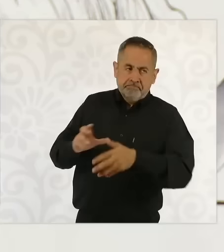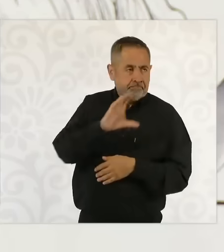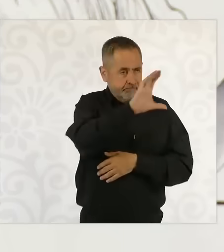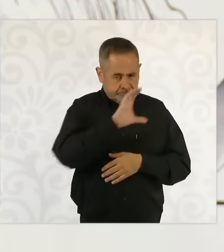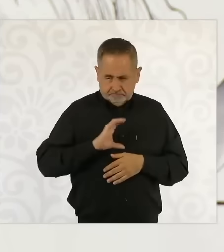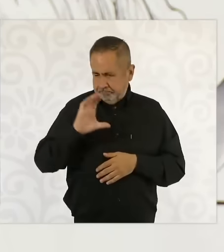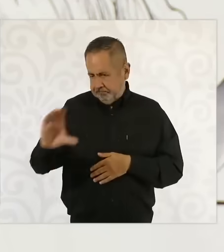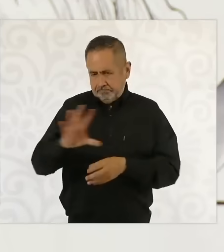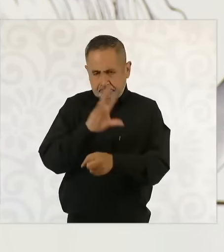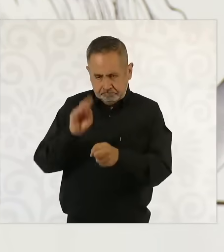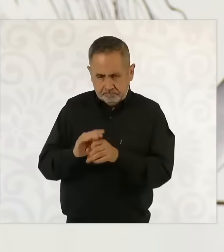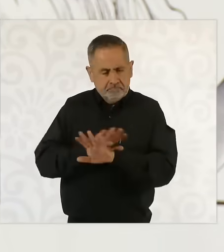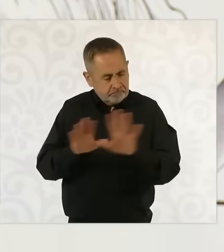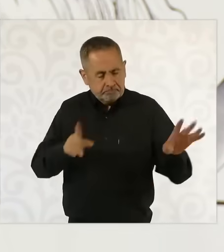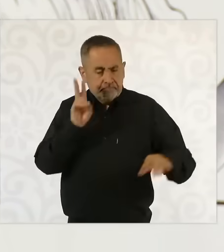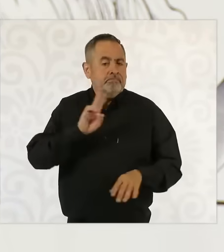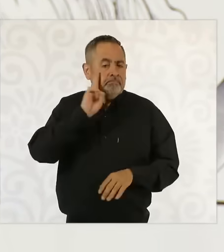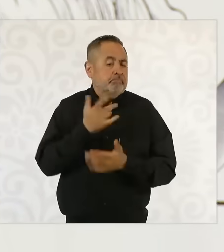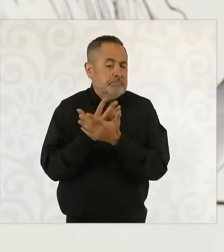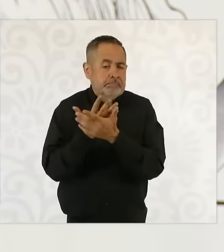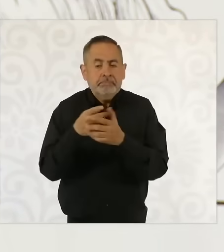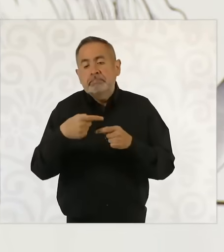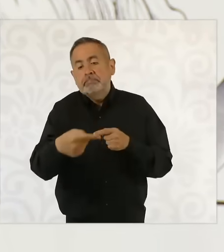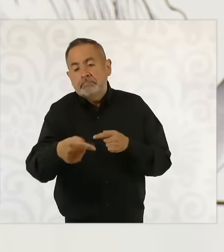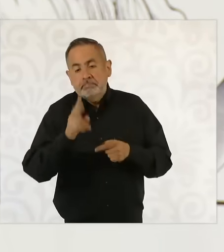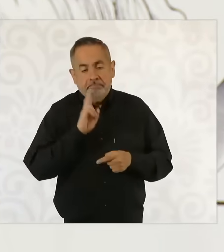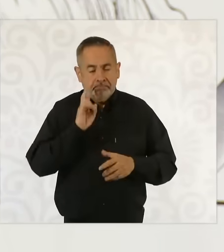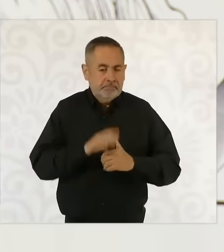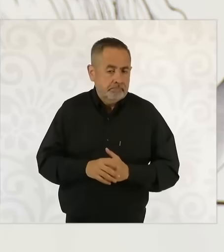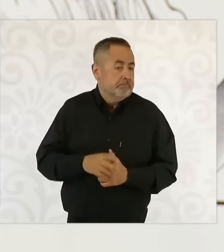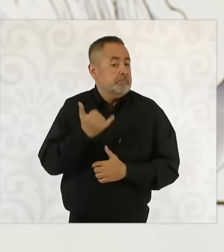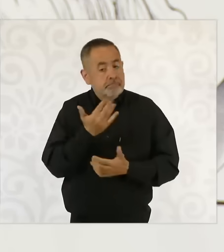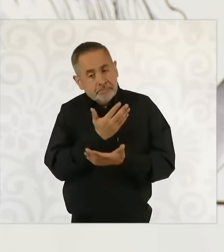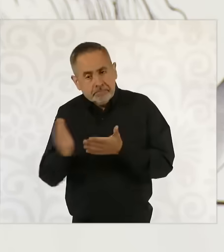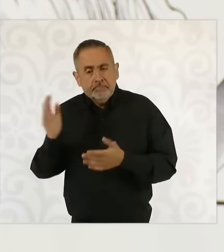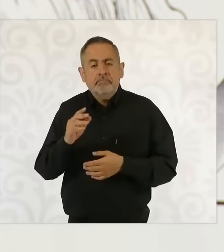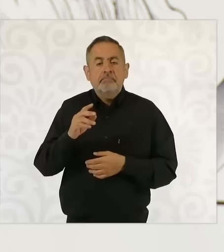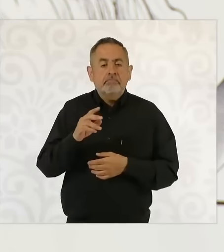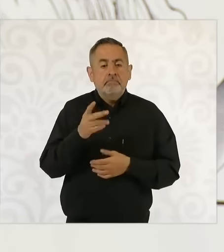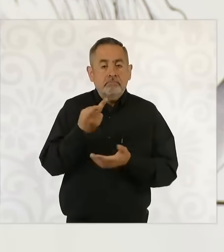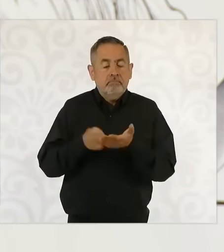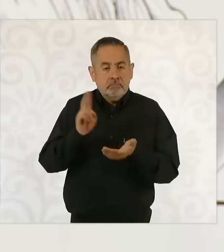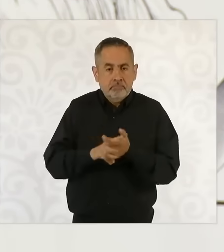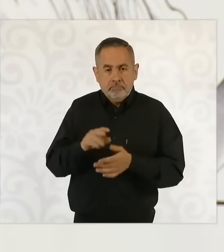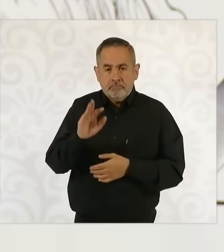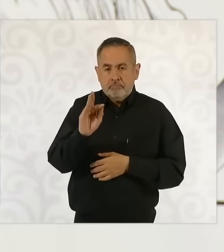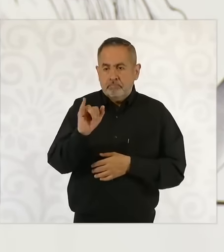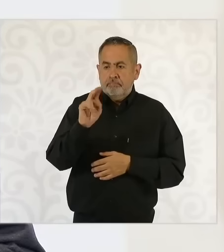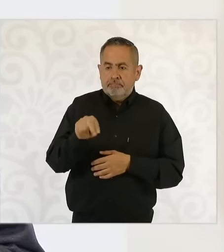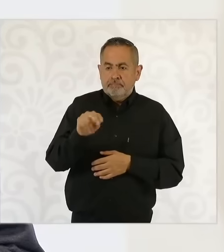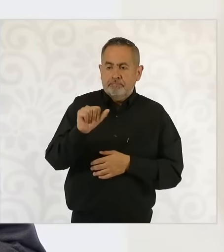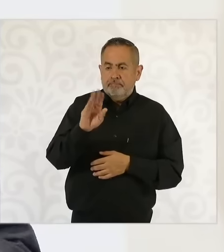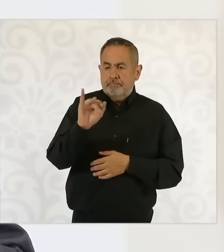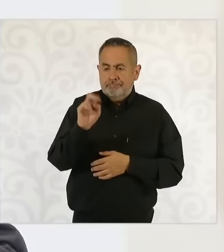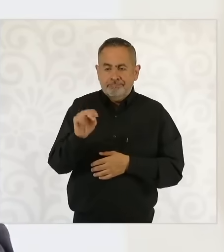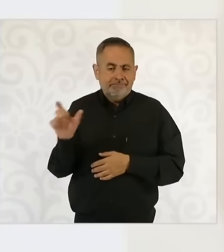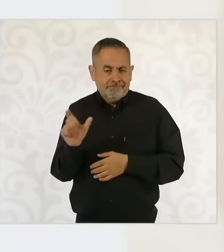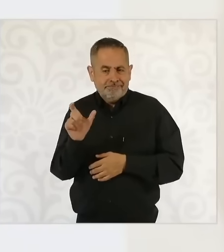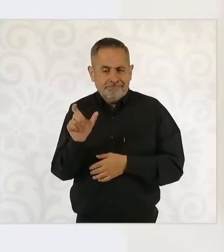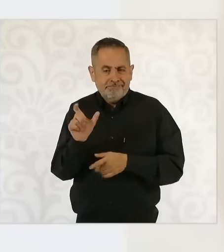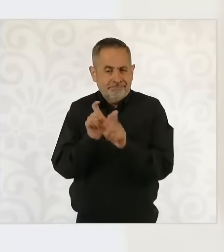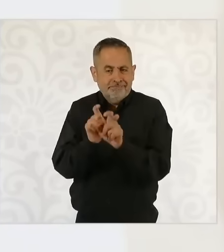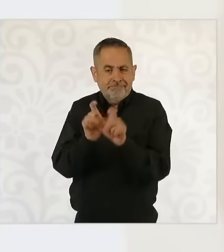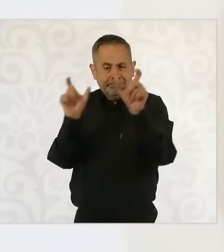de impuesto a las remesas y de todas maneras eh tenemos la opción de FINAB que e la presentaremos